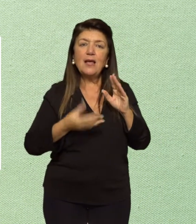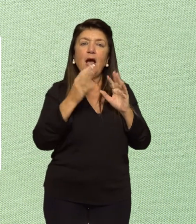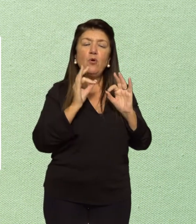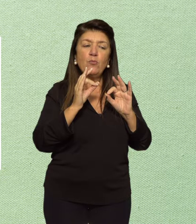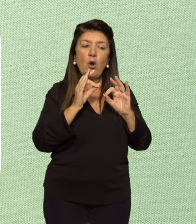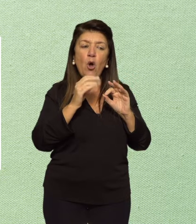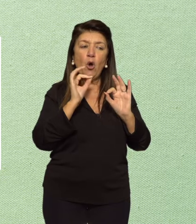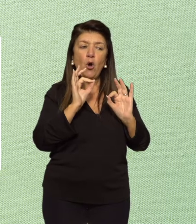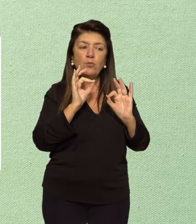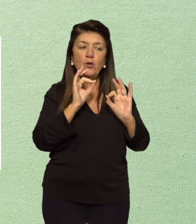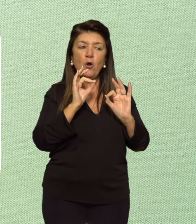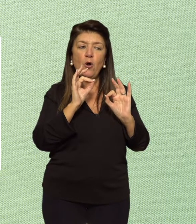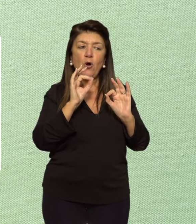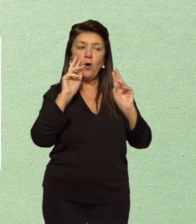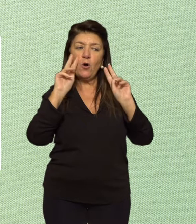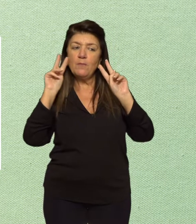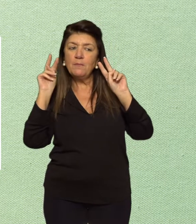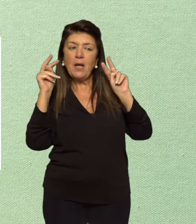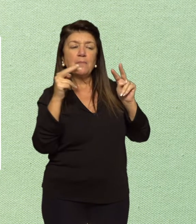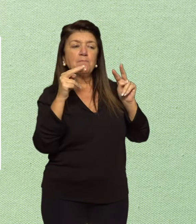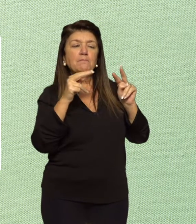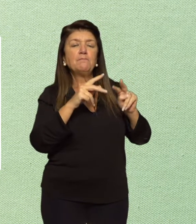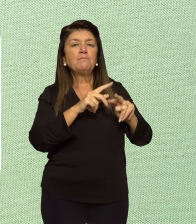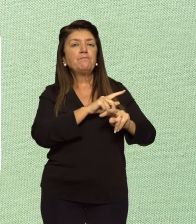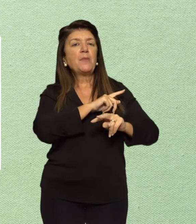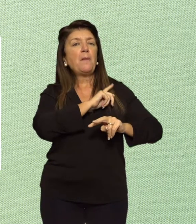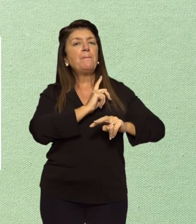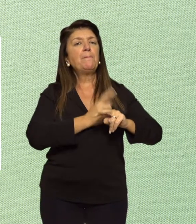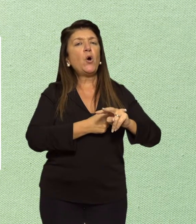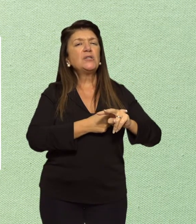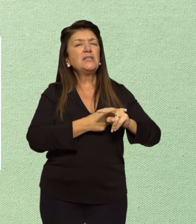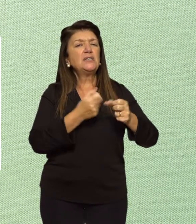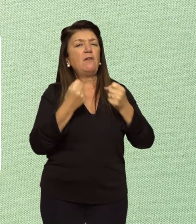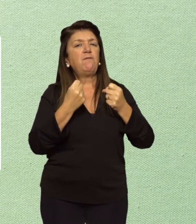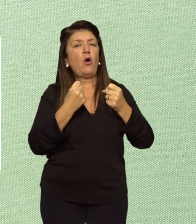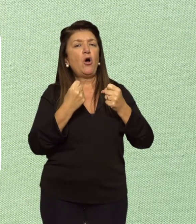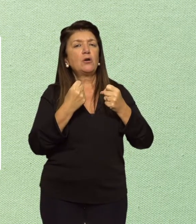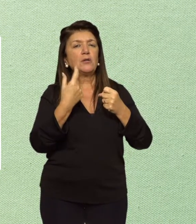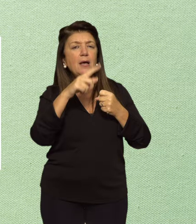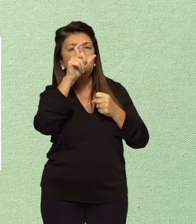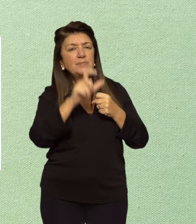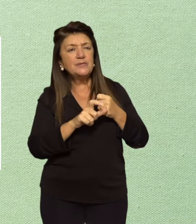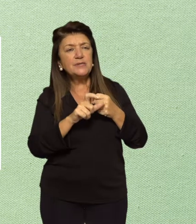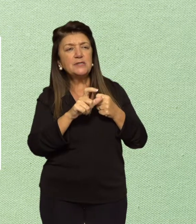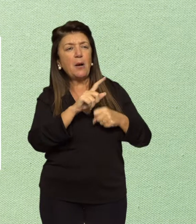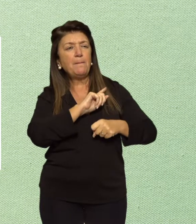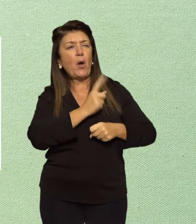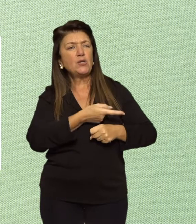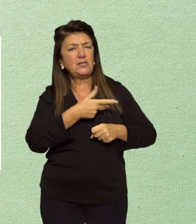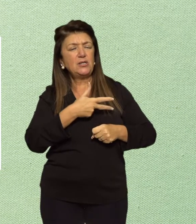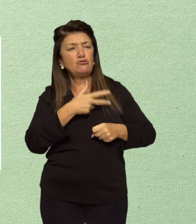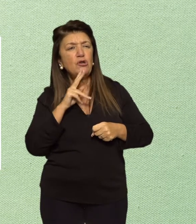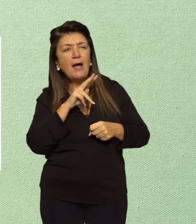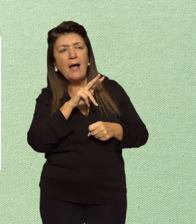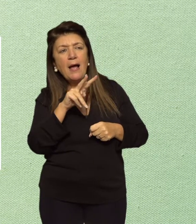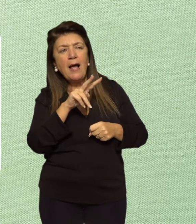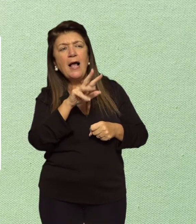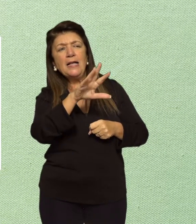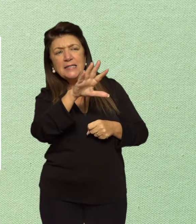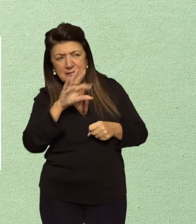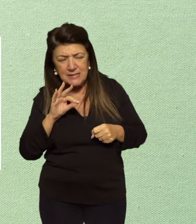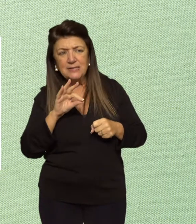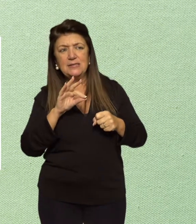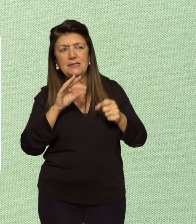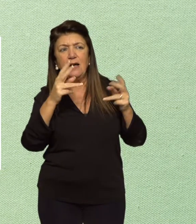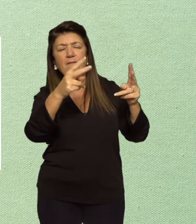che forse non è stato messo in risalto, scoperto, bistrattato... - E' stato negletto